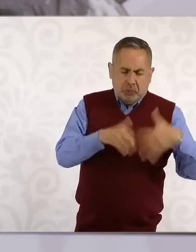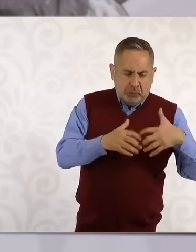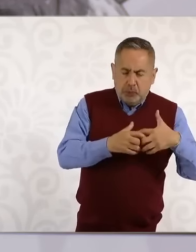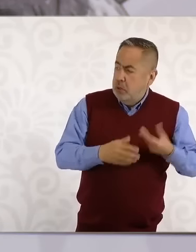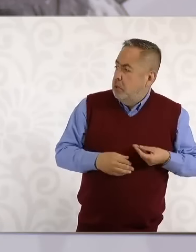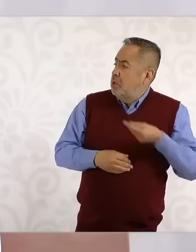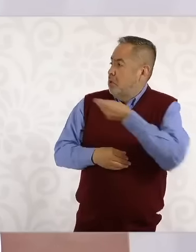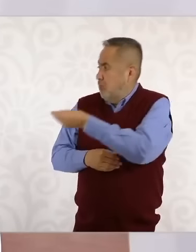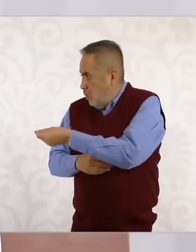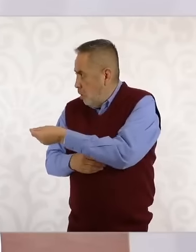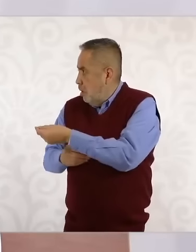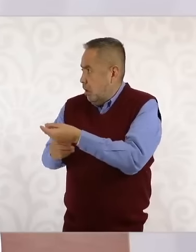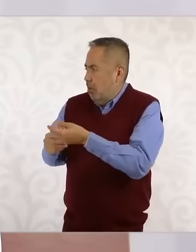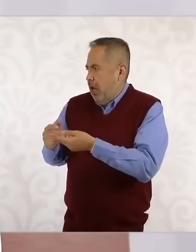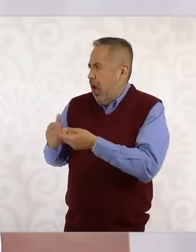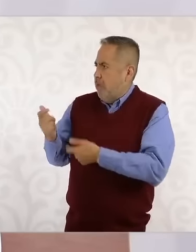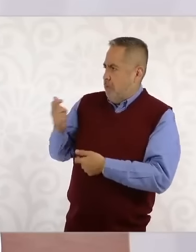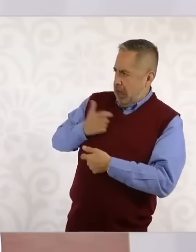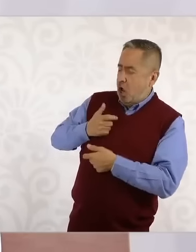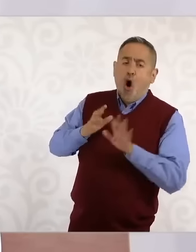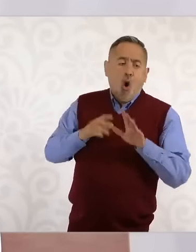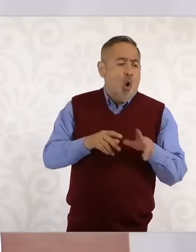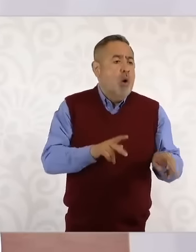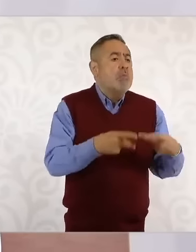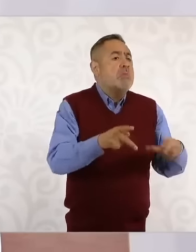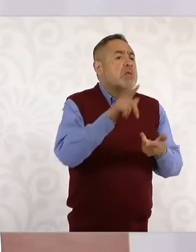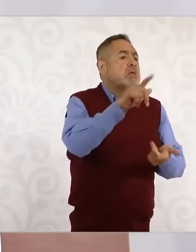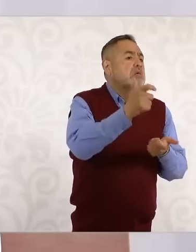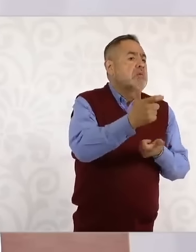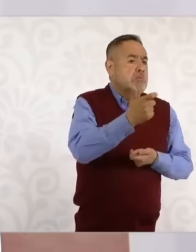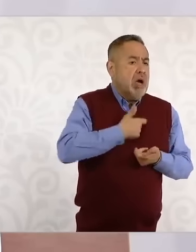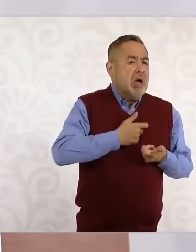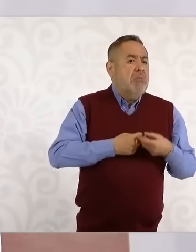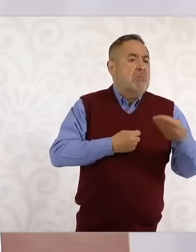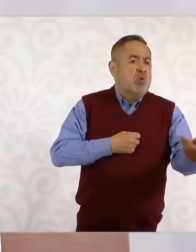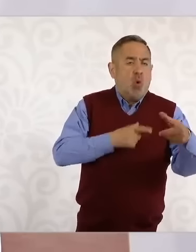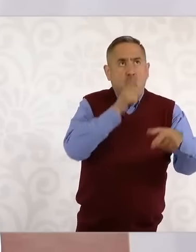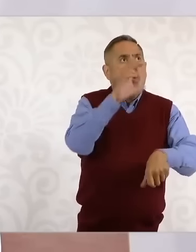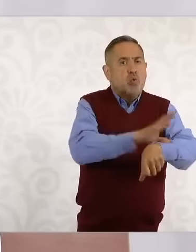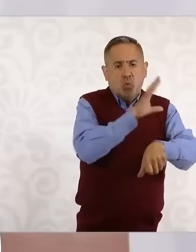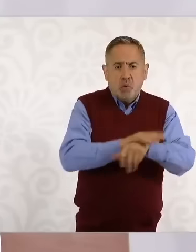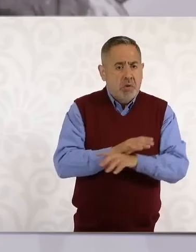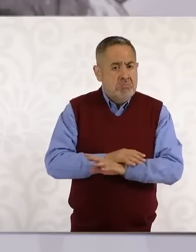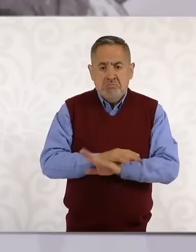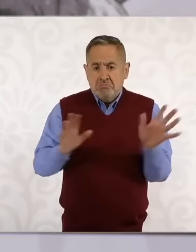que se llama el mercado eléctrico. Así quedó, quedaron las leyes. en este nuevo marco legal